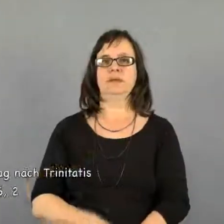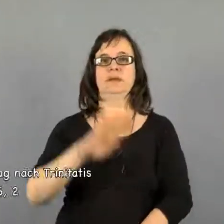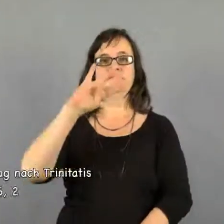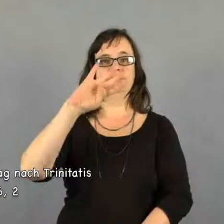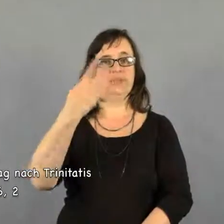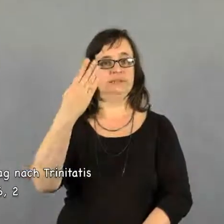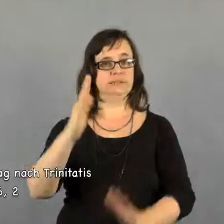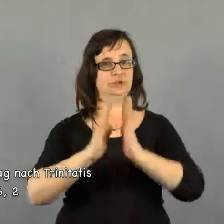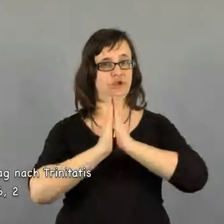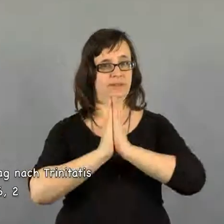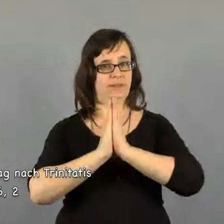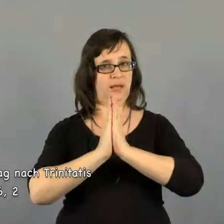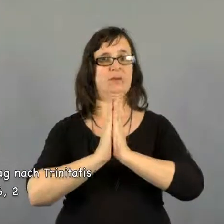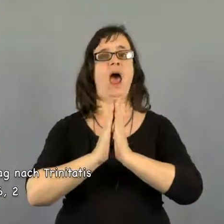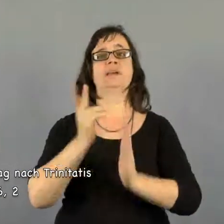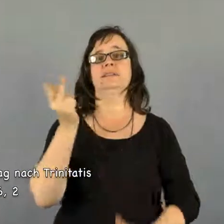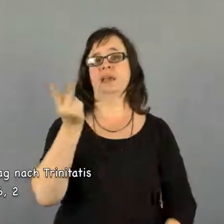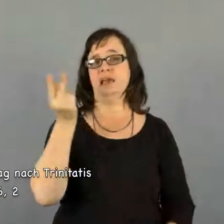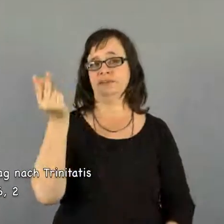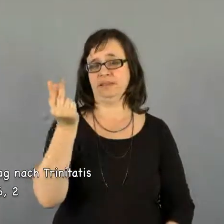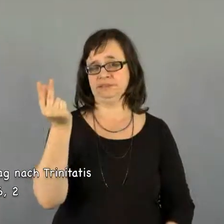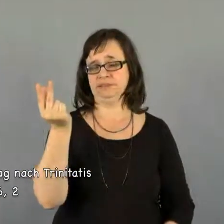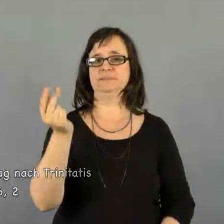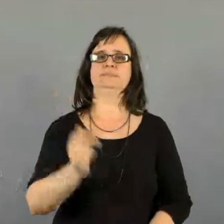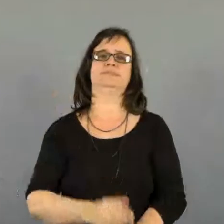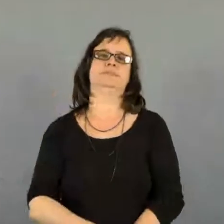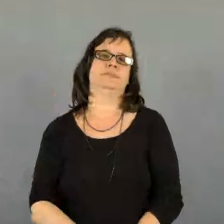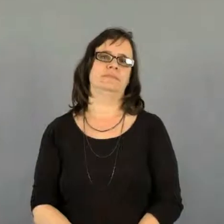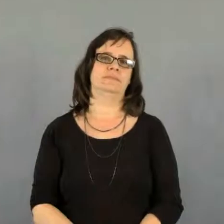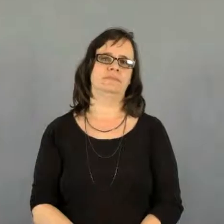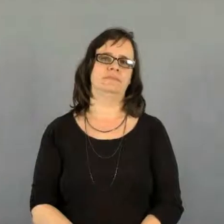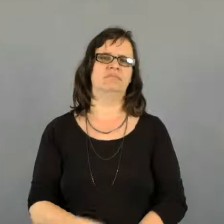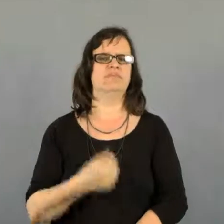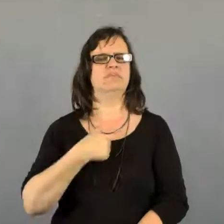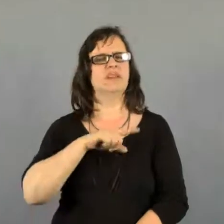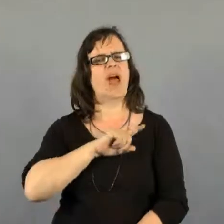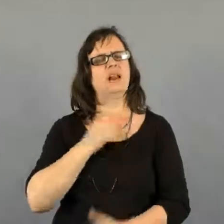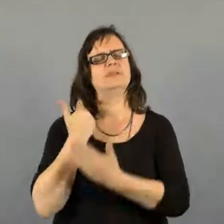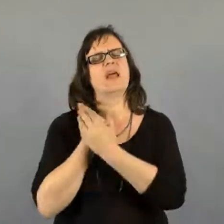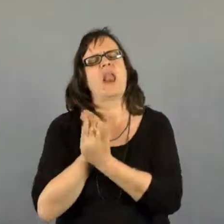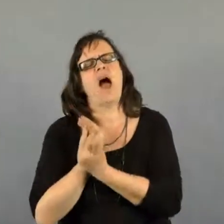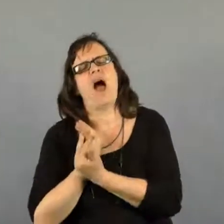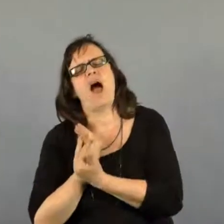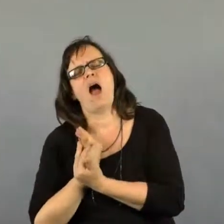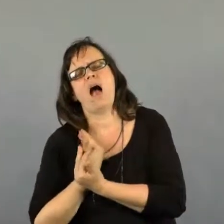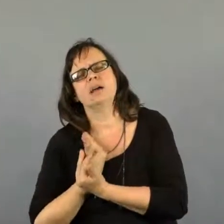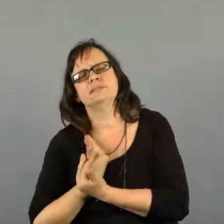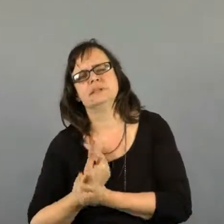4. Sonntag nach Trinitatis Meine Last